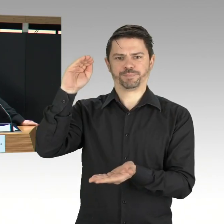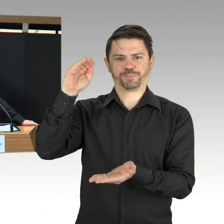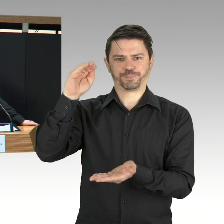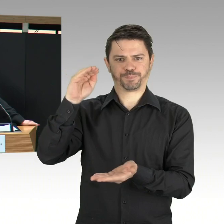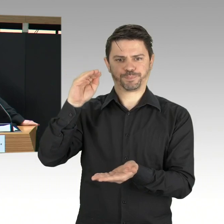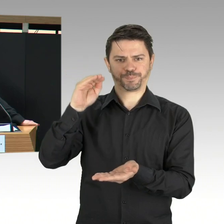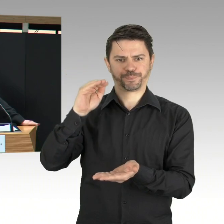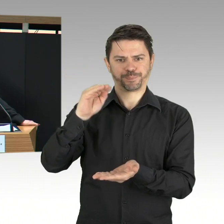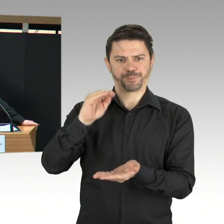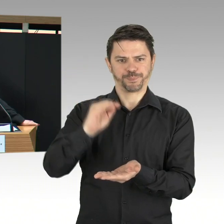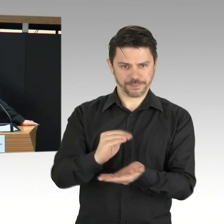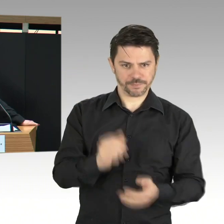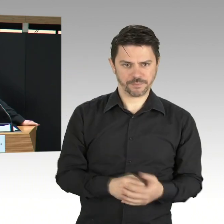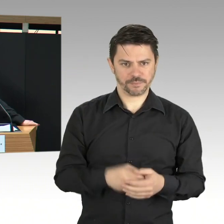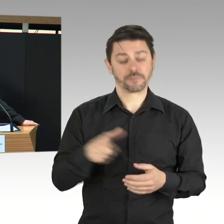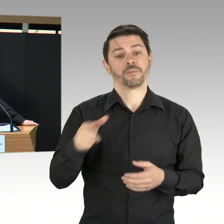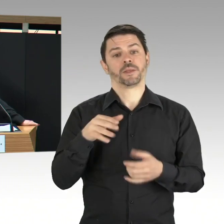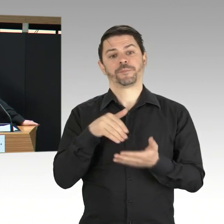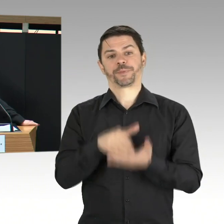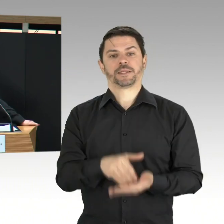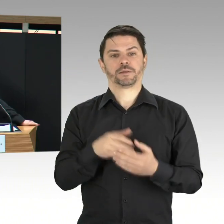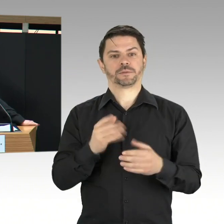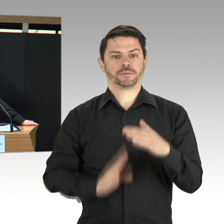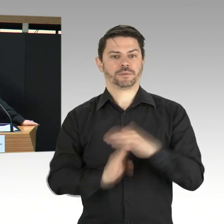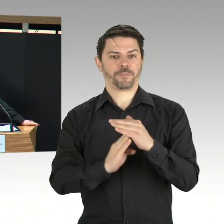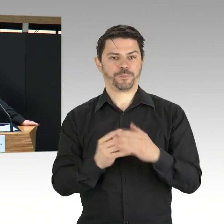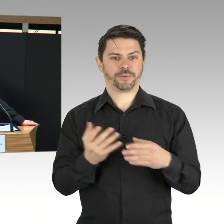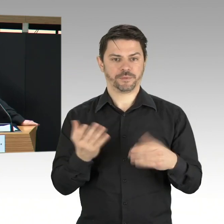werden sich im Normalfall in den kommenden Jahren nicht erhöhen.